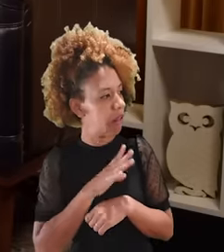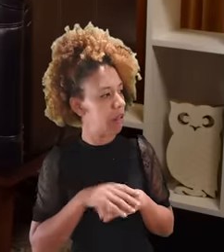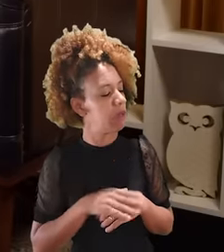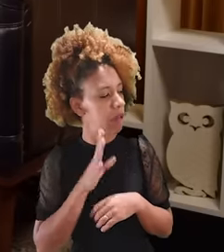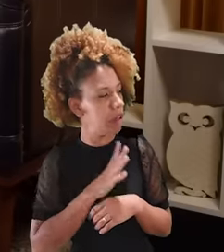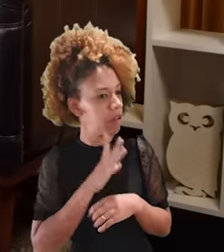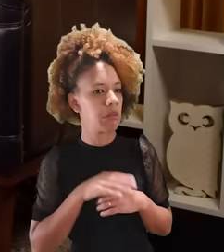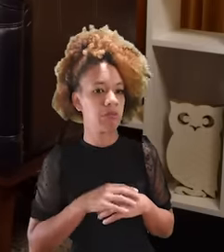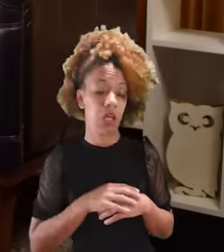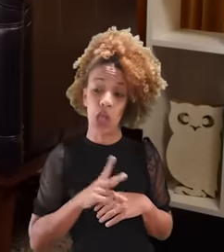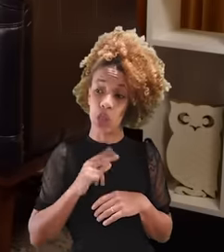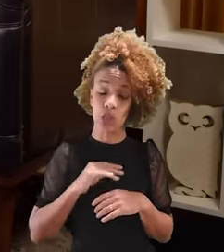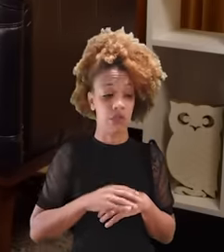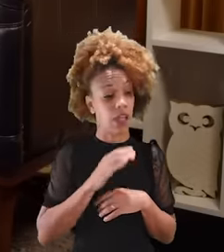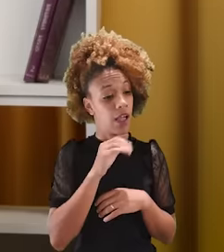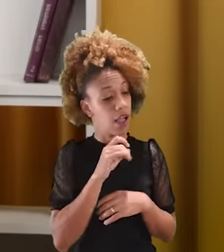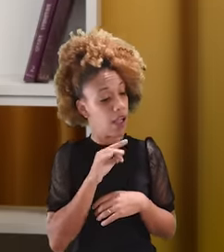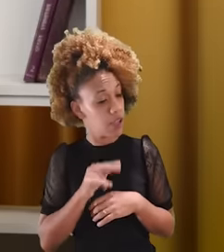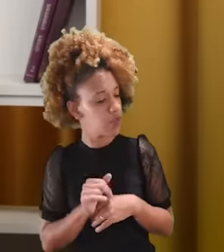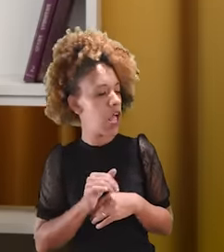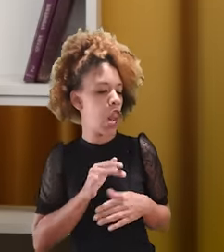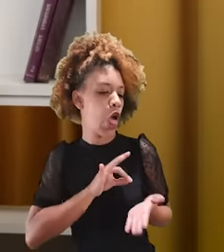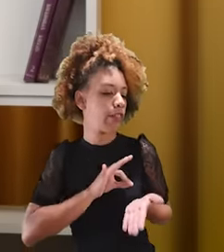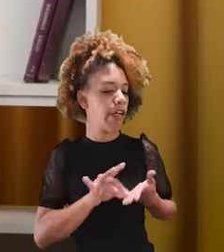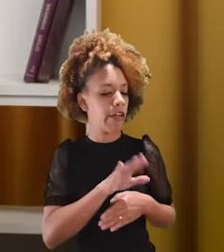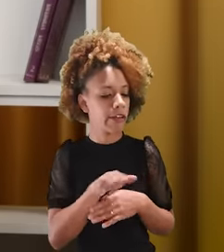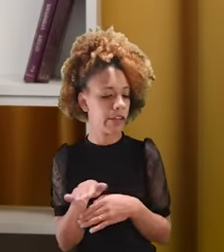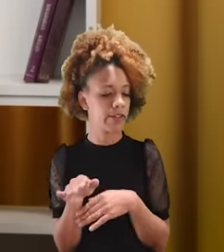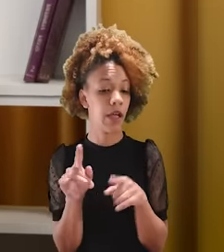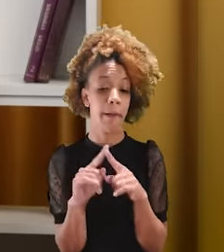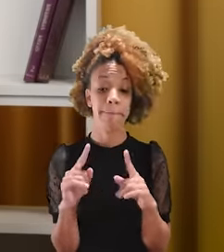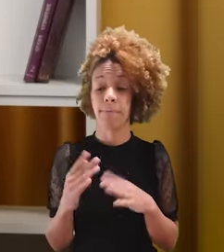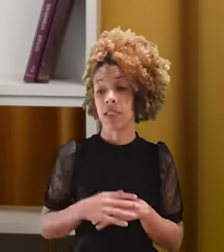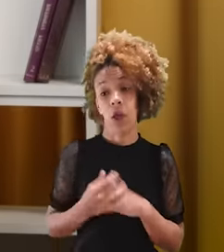legal o CFC que é o cara tipo odeio crianças no é o tio que fura a bola mas na verdade ele quer